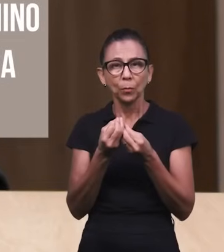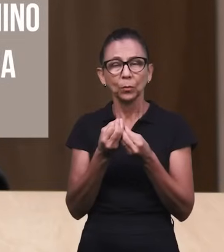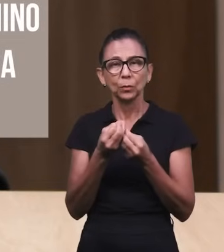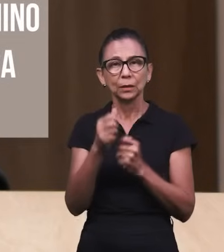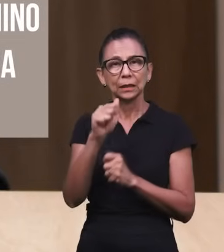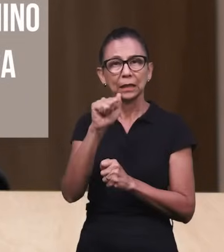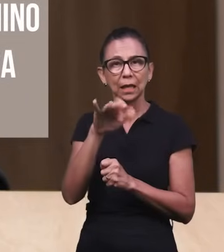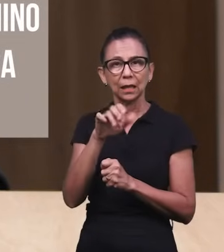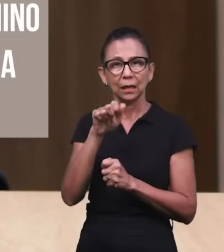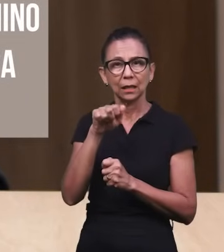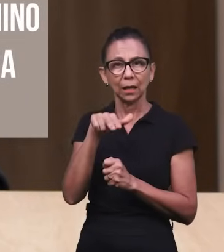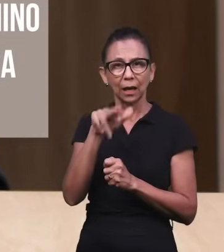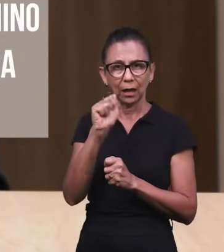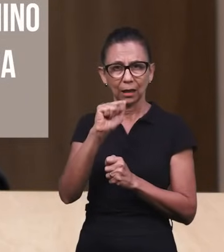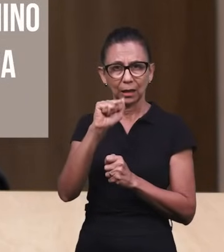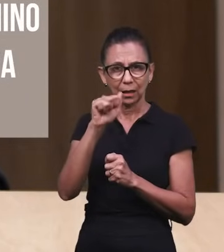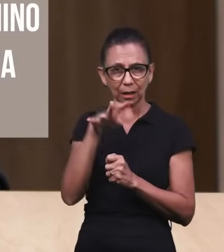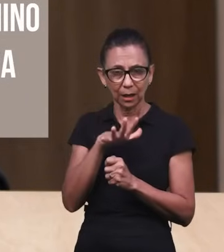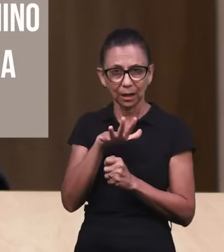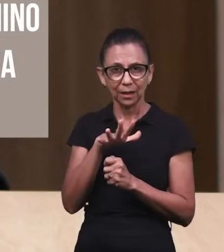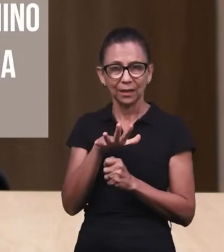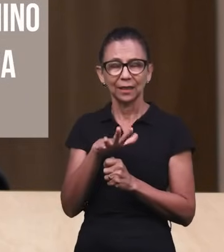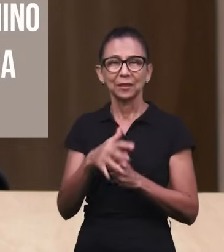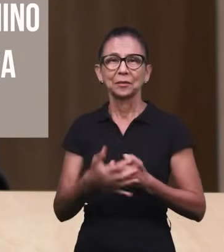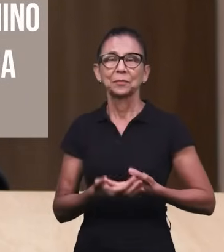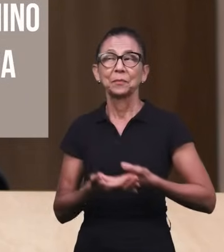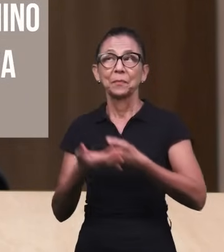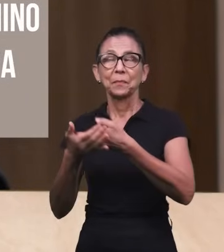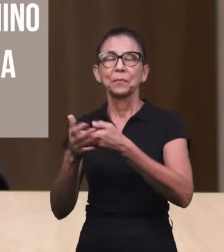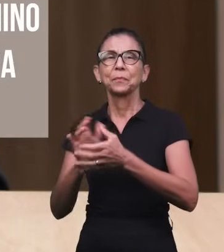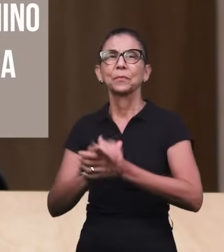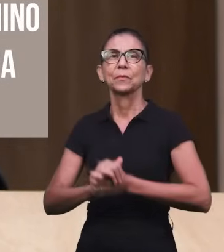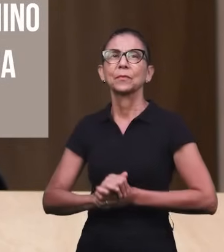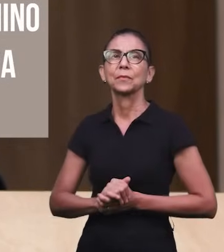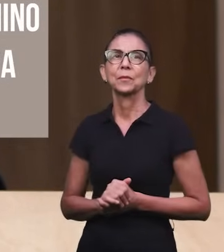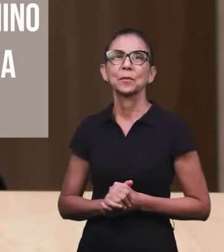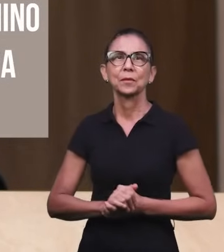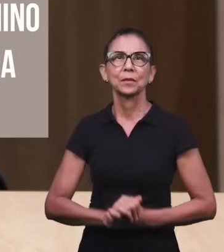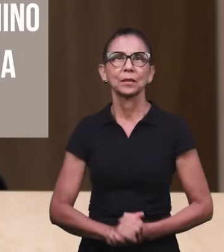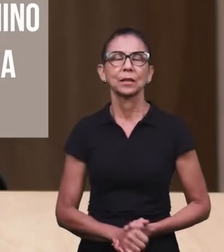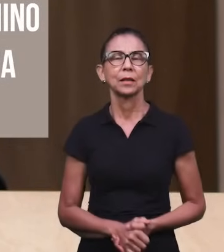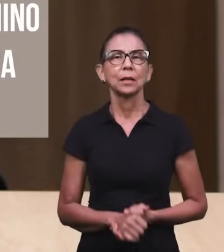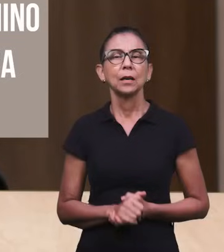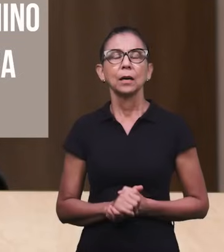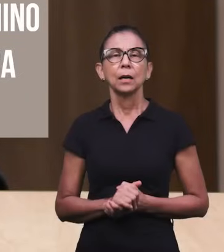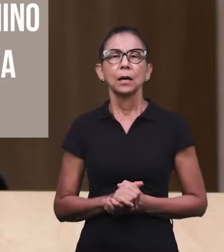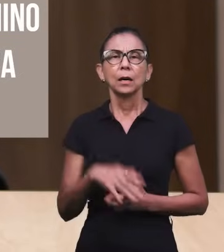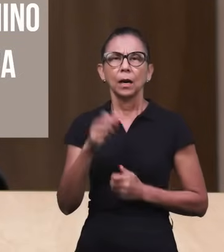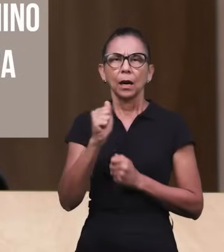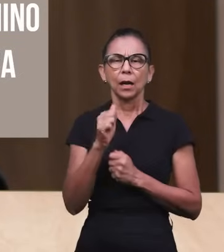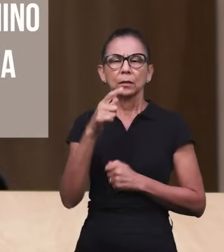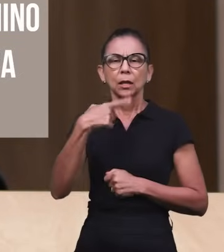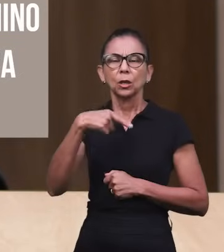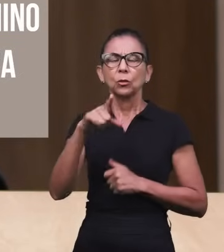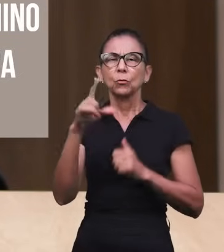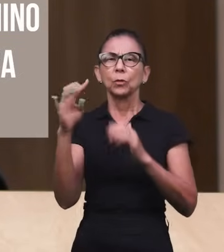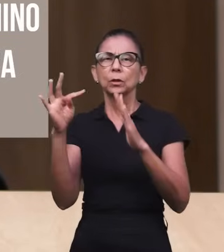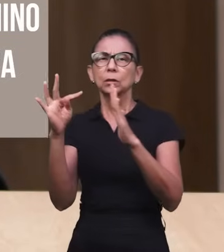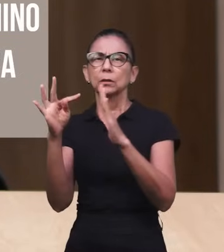22 diz o seguinte Ana não subiu Mas disse ao seu marido quando o menino for desmamado então